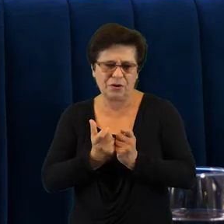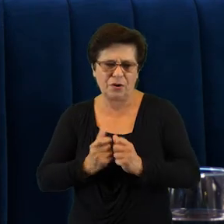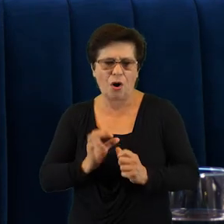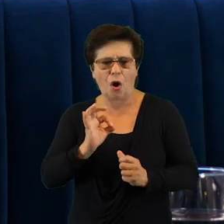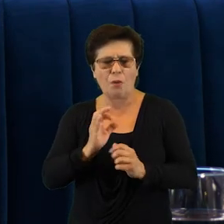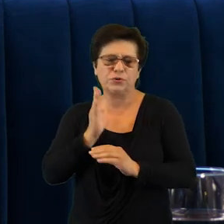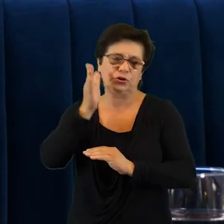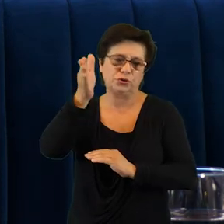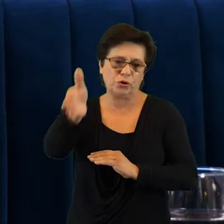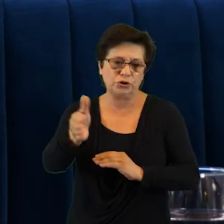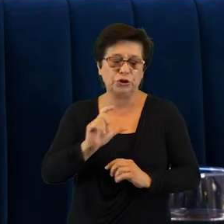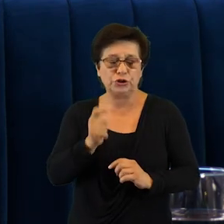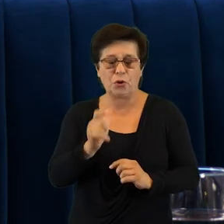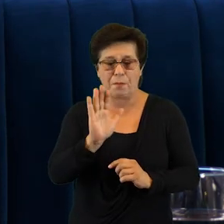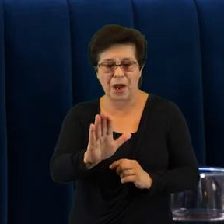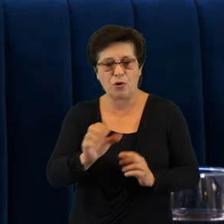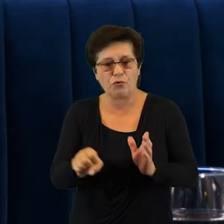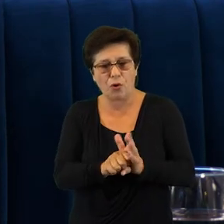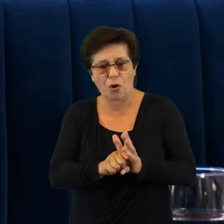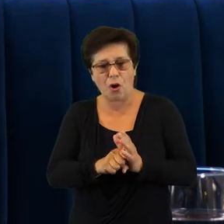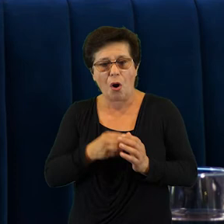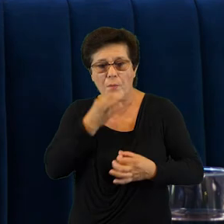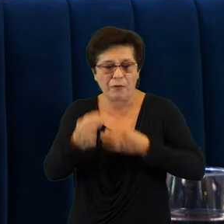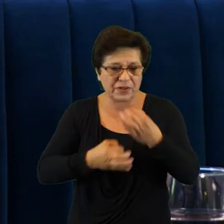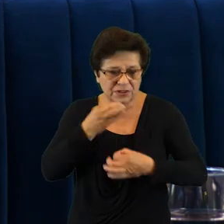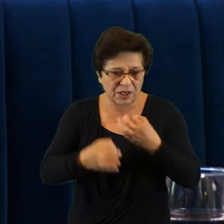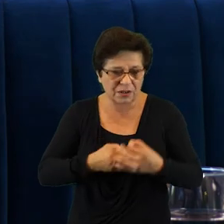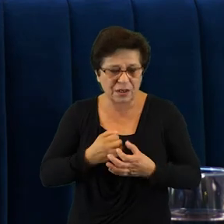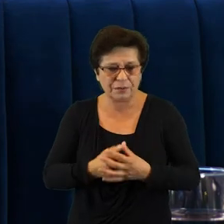To, co mają do powiedzenia, jak żyją, stało się strasznie atrakcyjne i ważne.